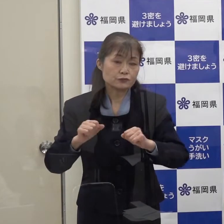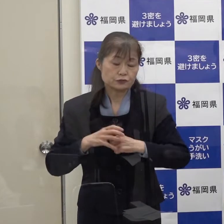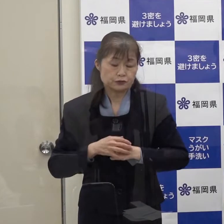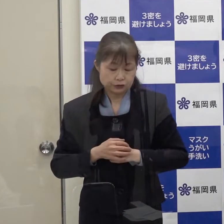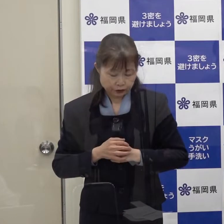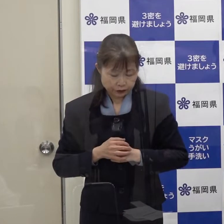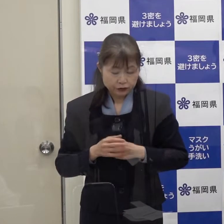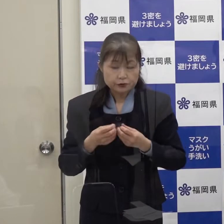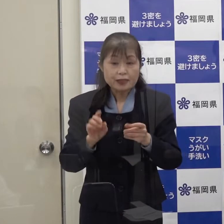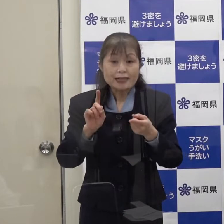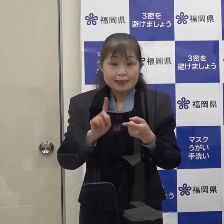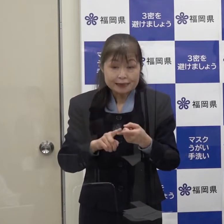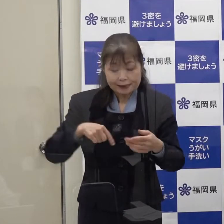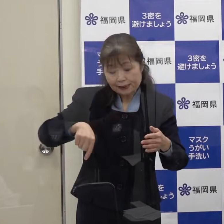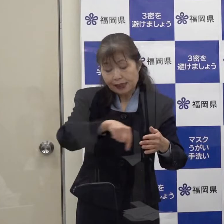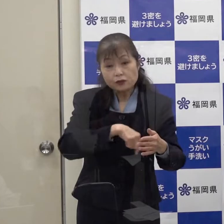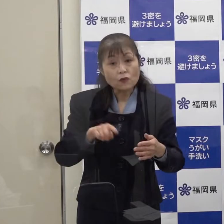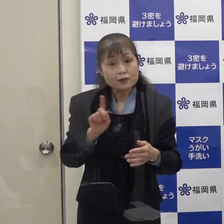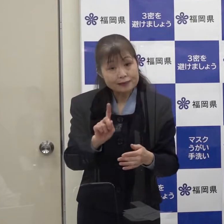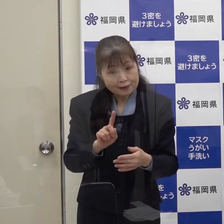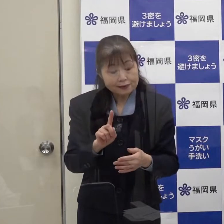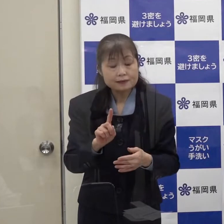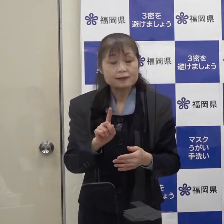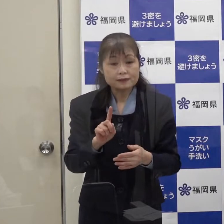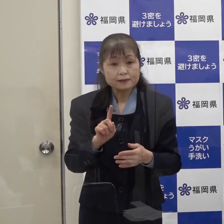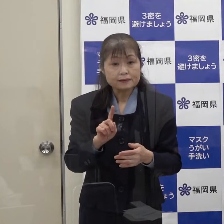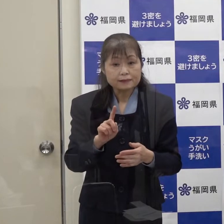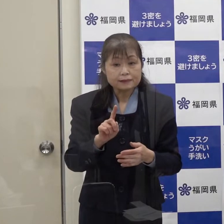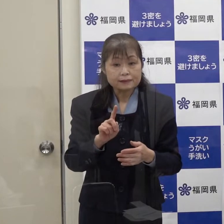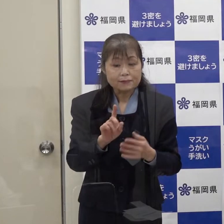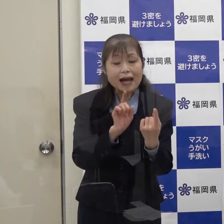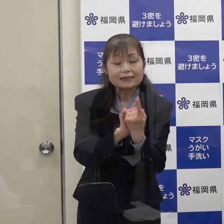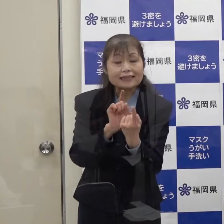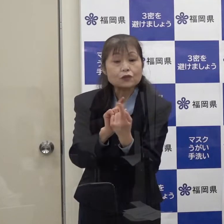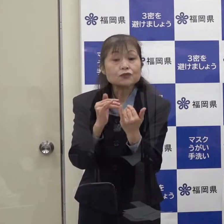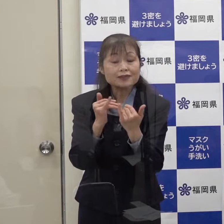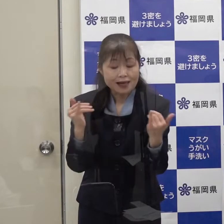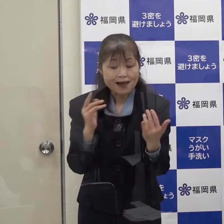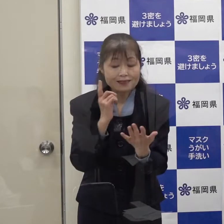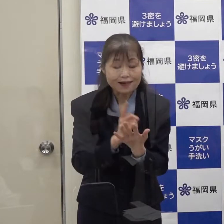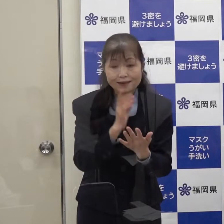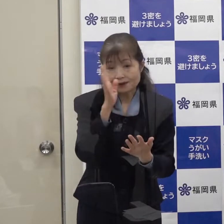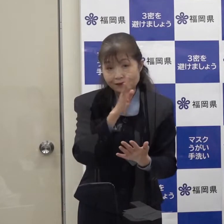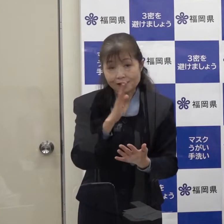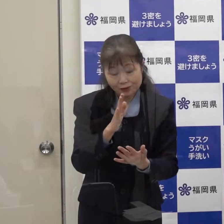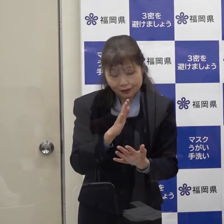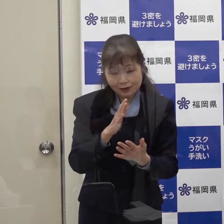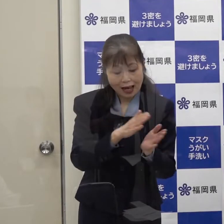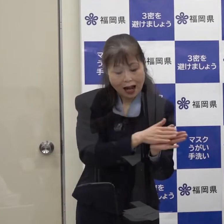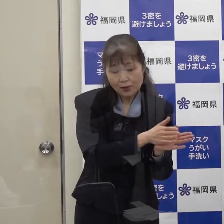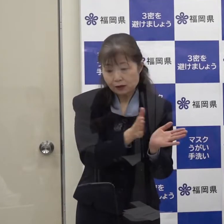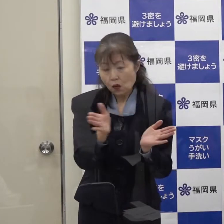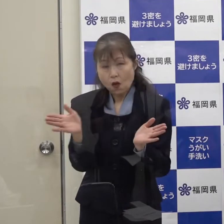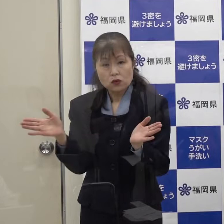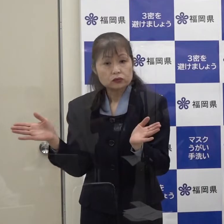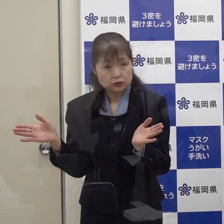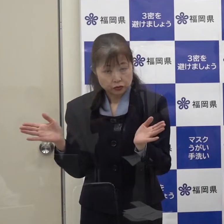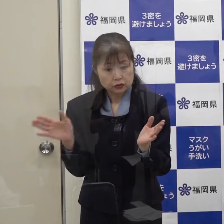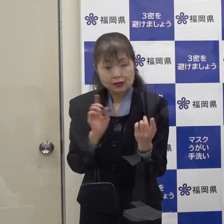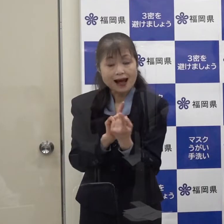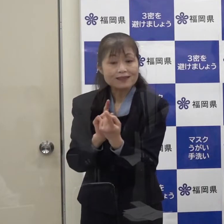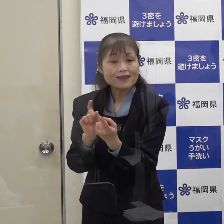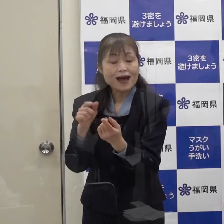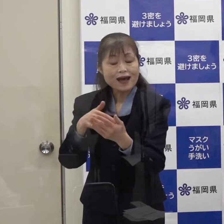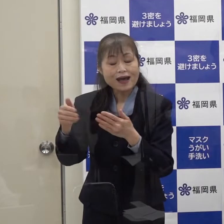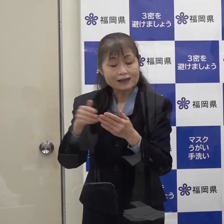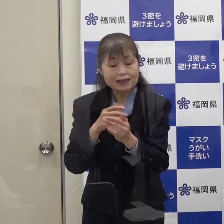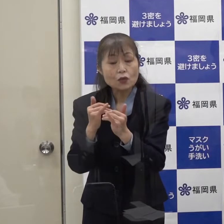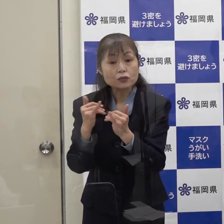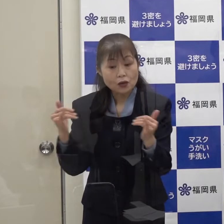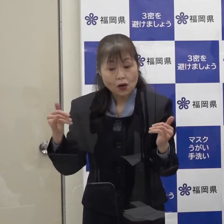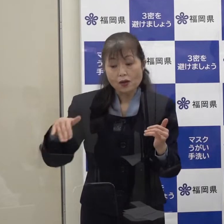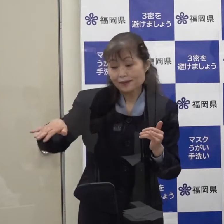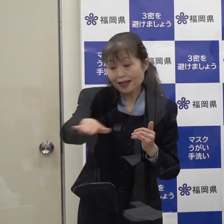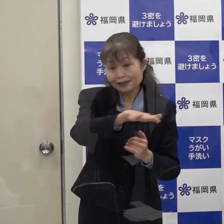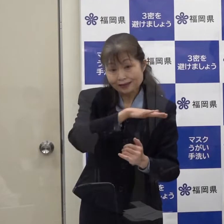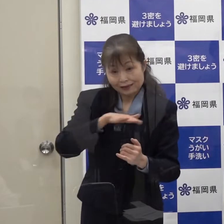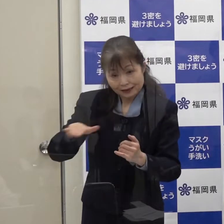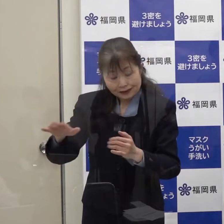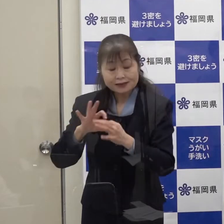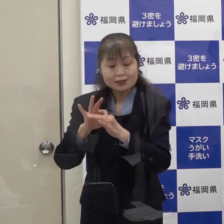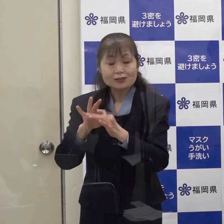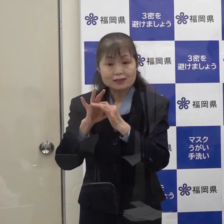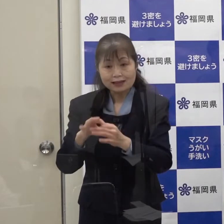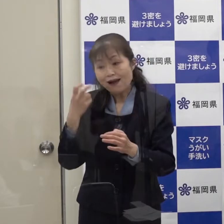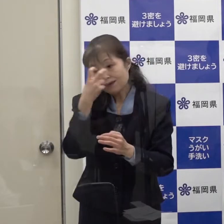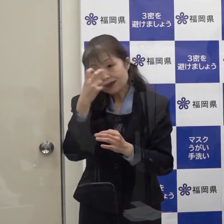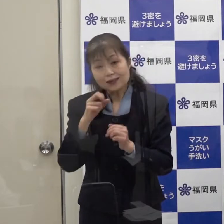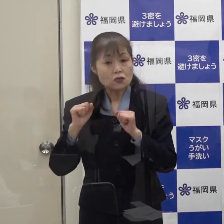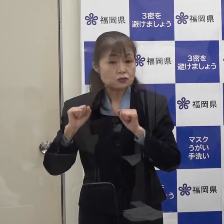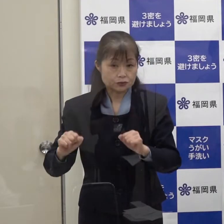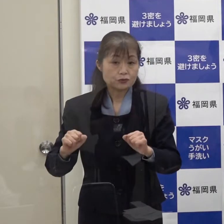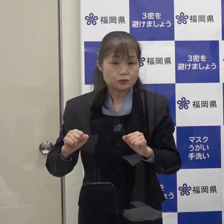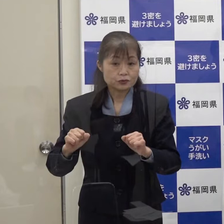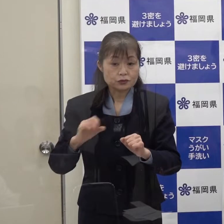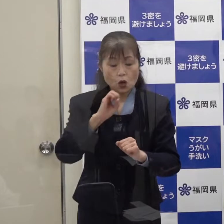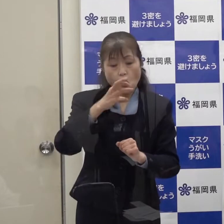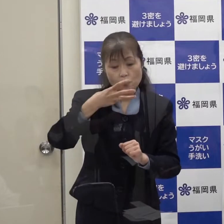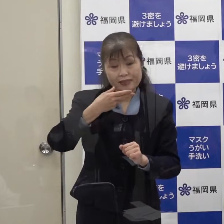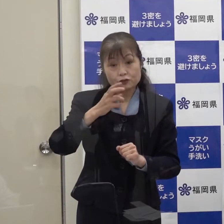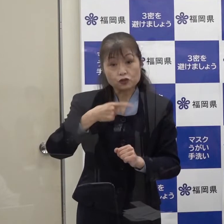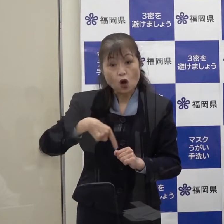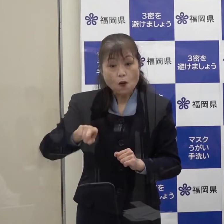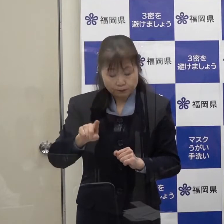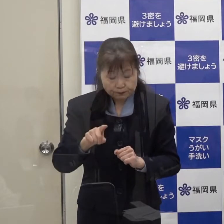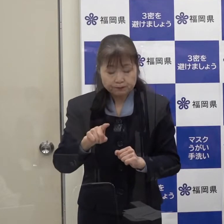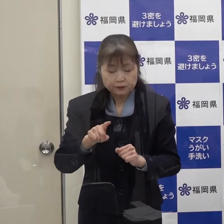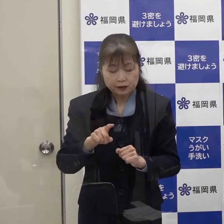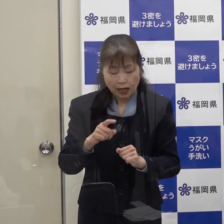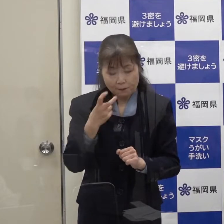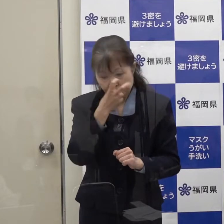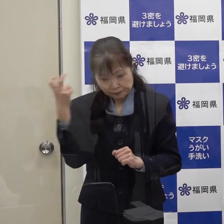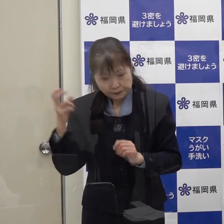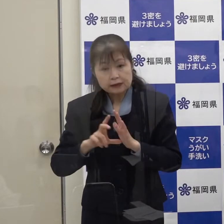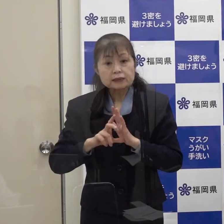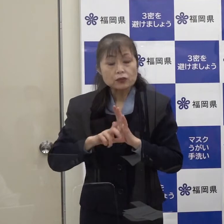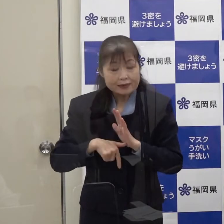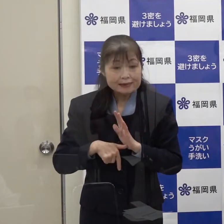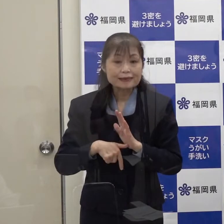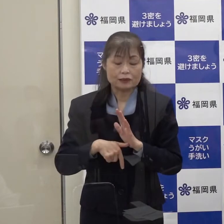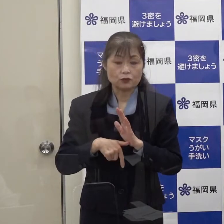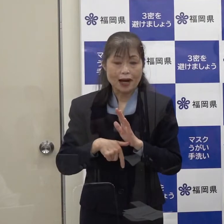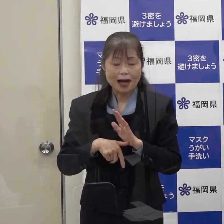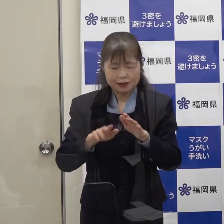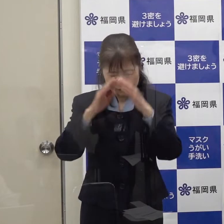具体的には 濃厚接触者のみならず 幅広に接触者も検査を行い オミクロン株の陽性者の方は全て入院をしていただく